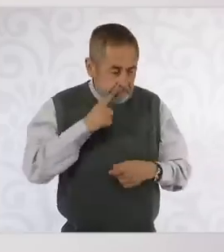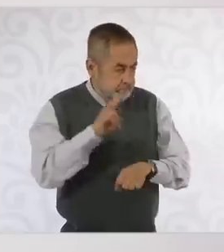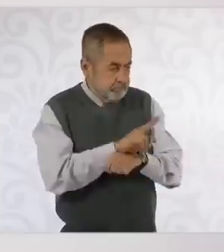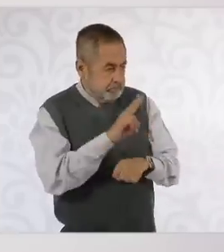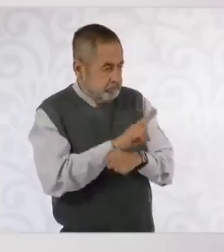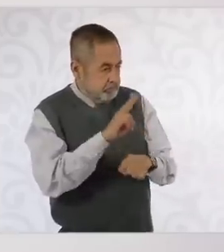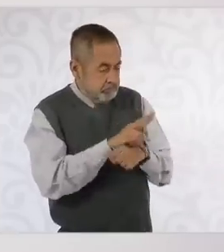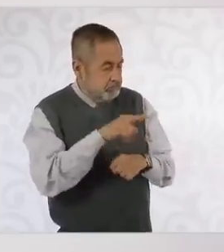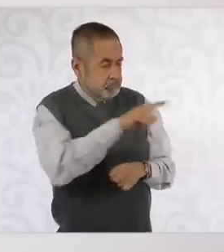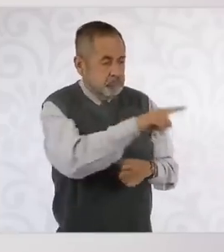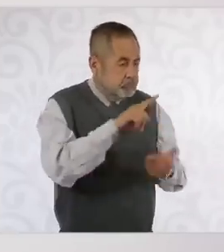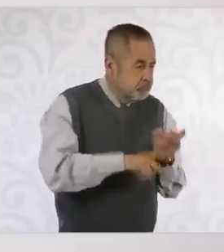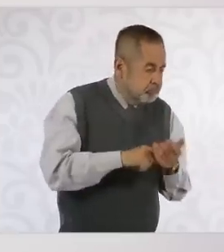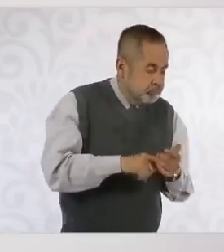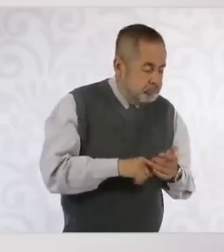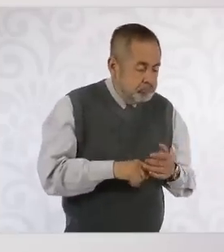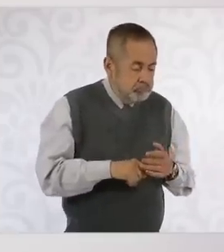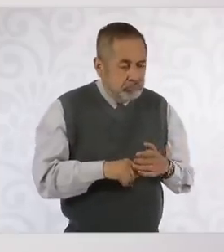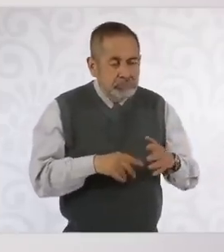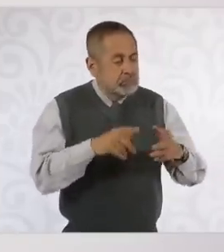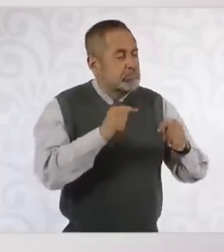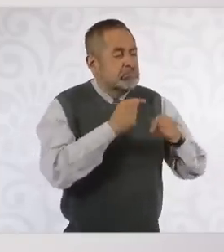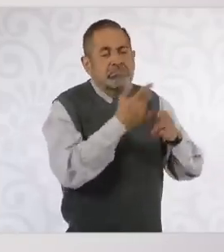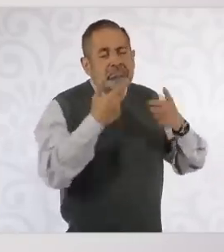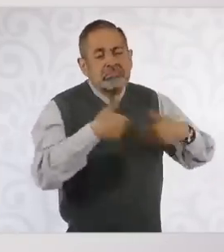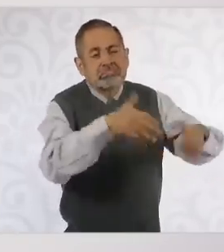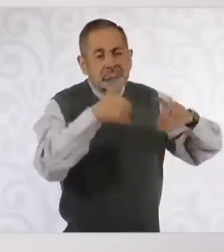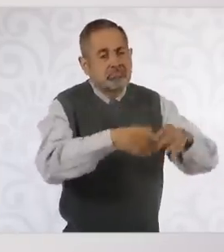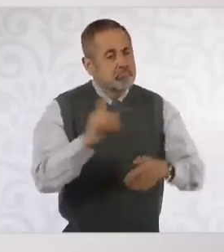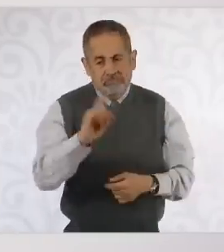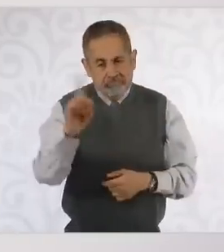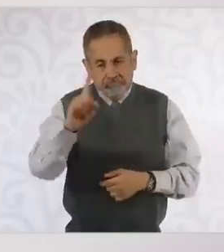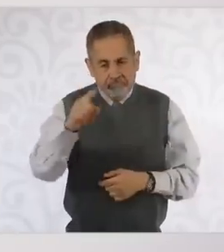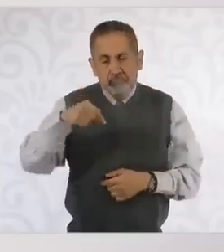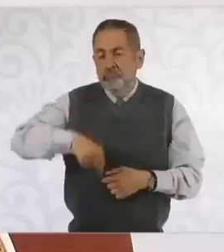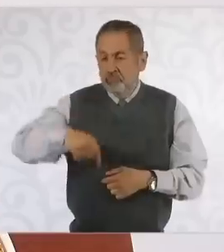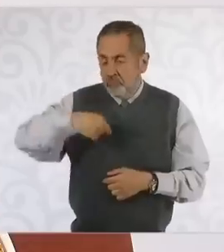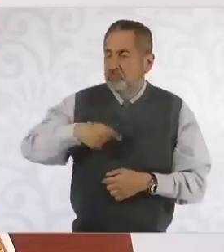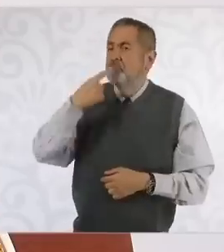todas y todos los mexicanos y en caso de ocurrir Pues aquí siempre tenemos este